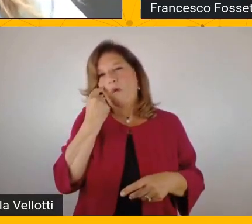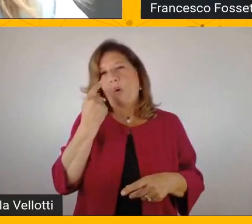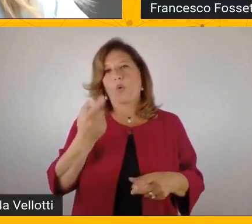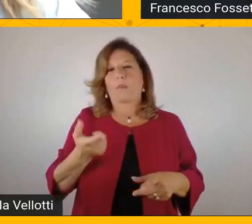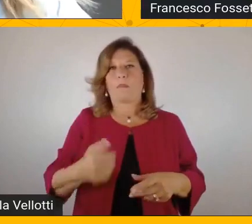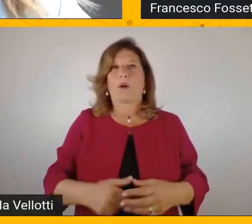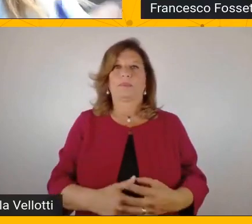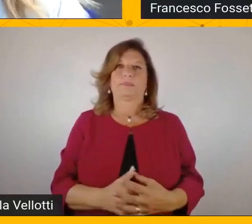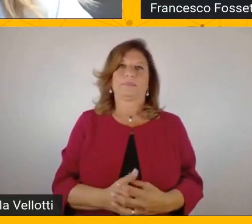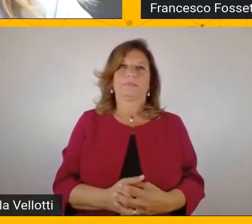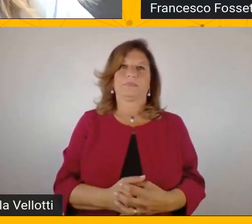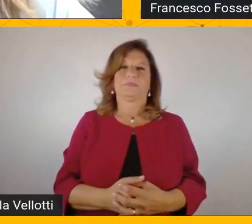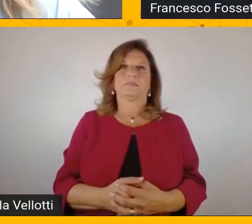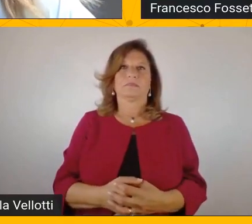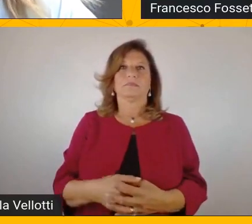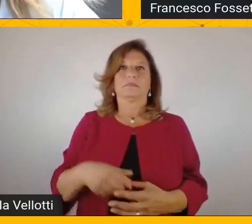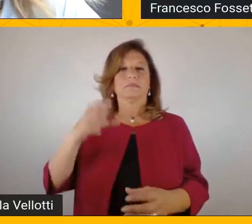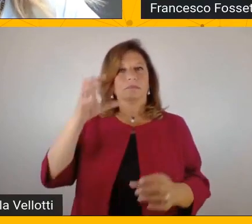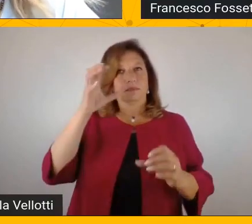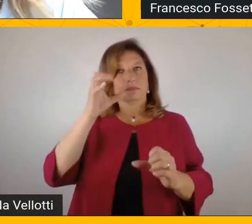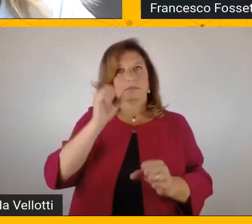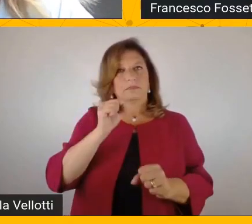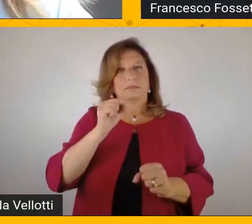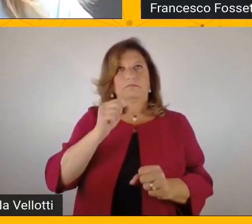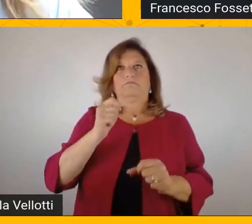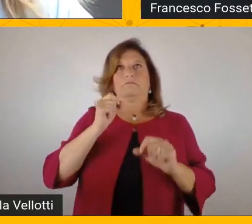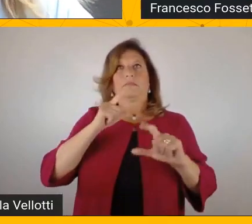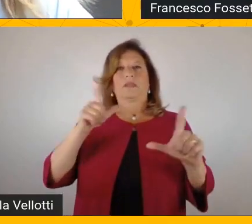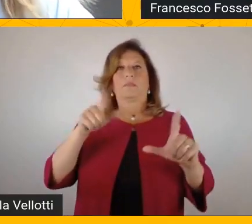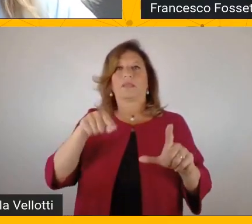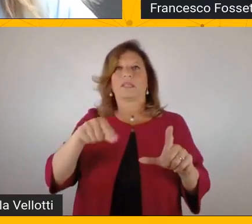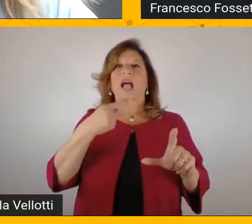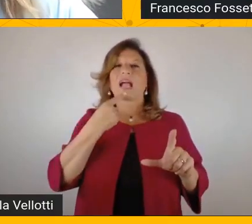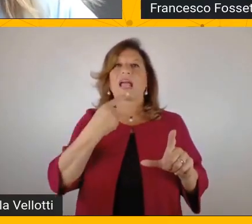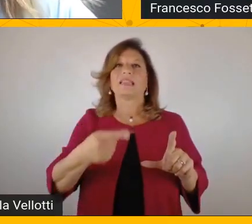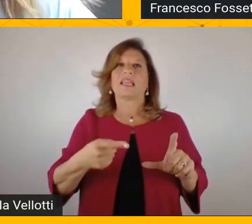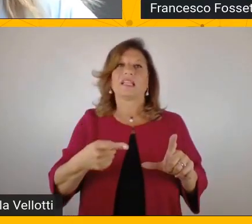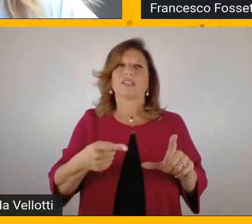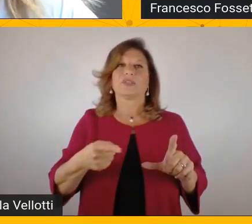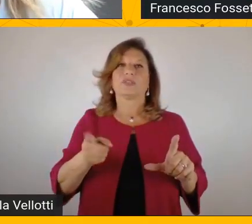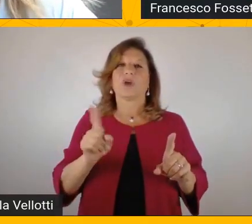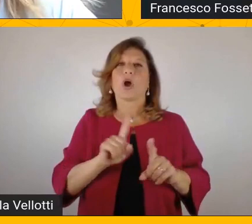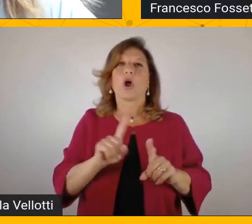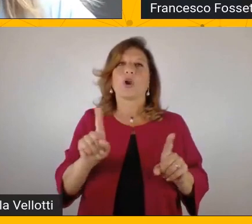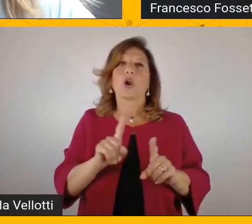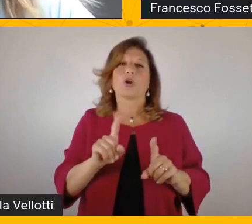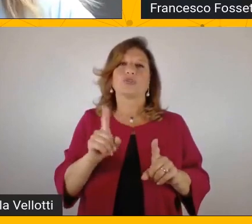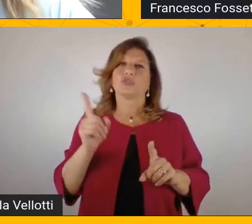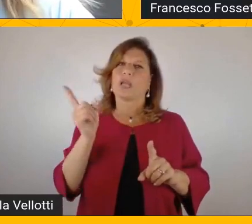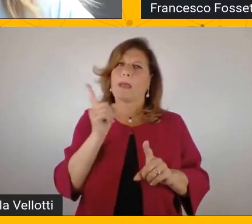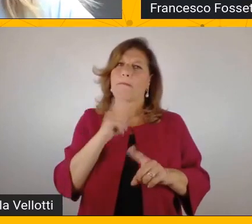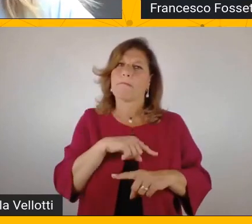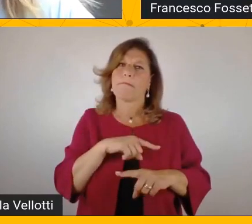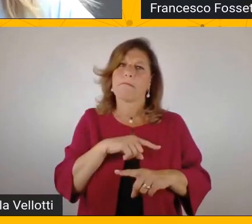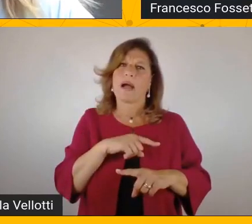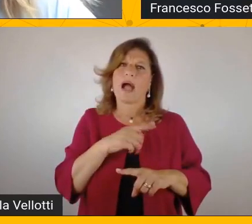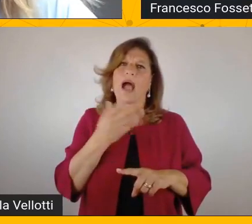meccanismo certo mi ha colpito anche il tema che tu giustamente hai segnalato nel